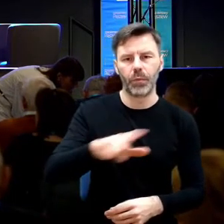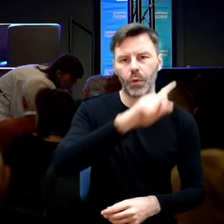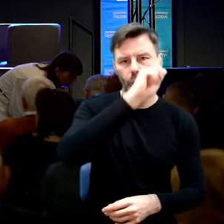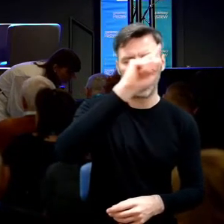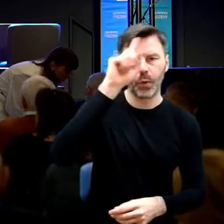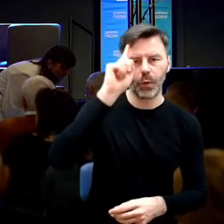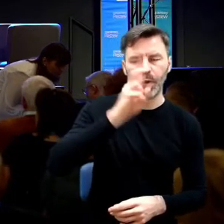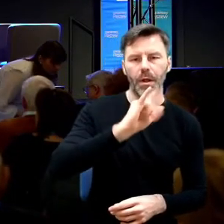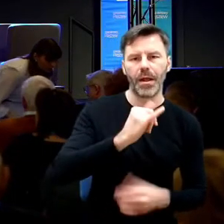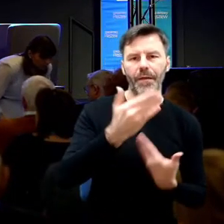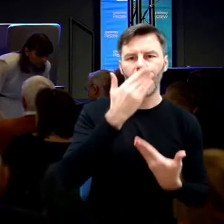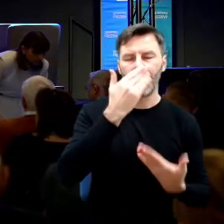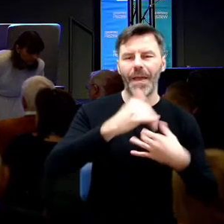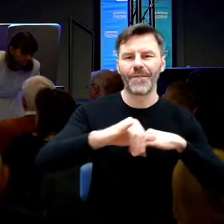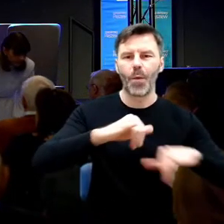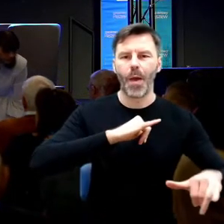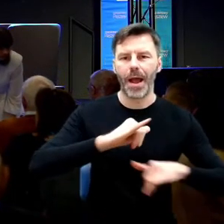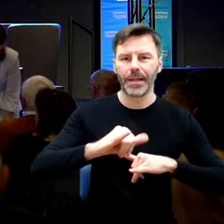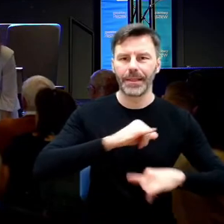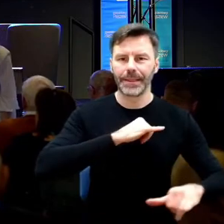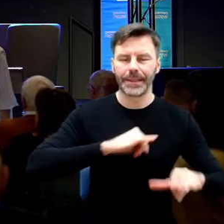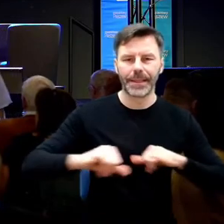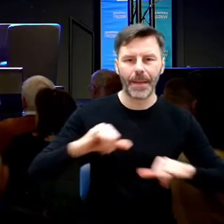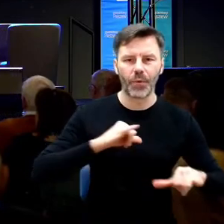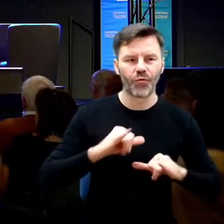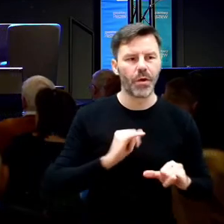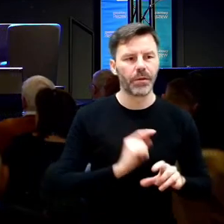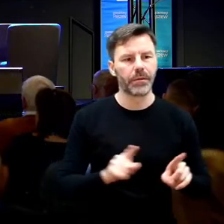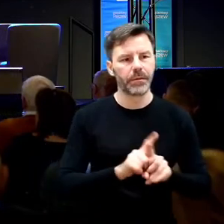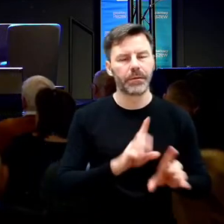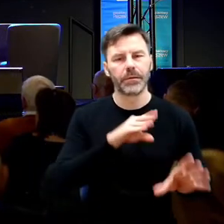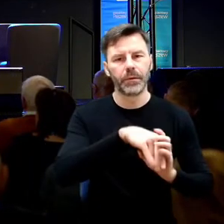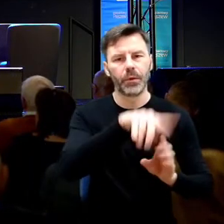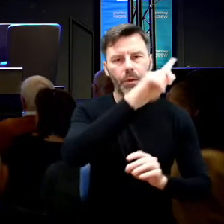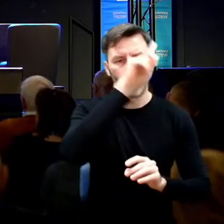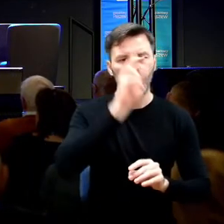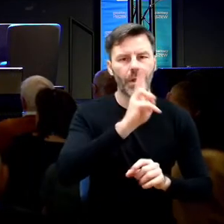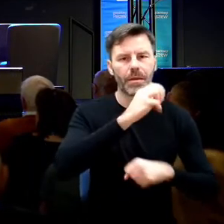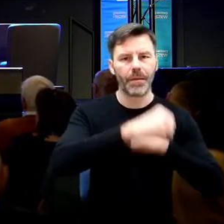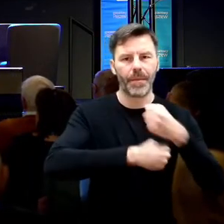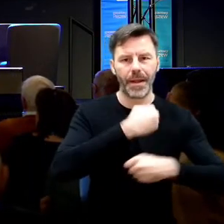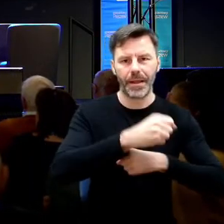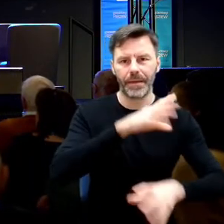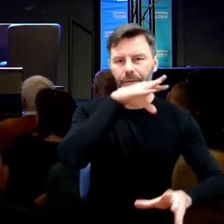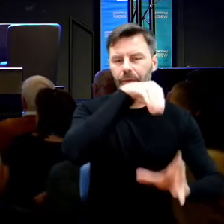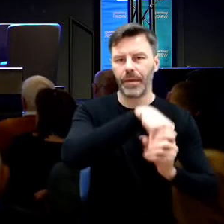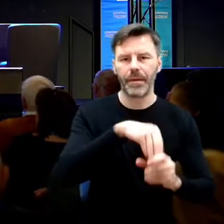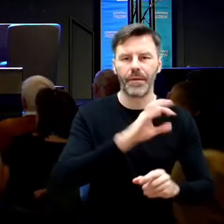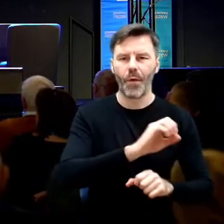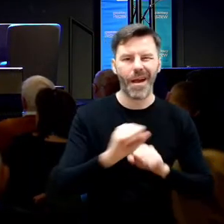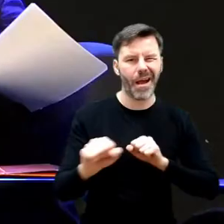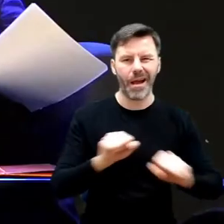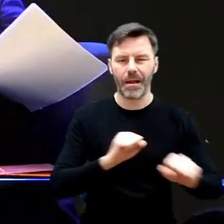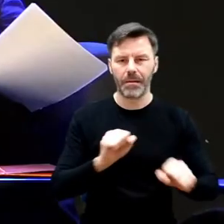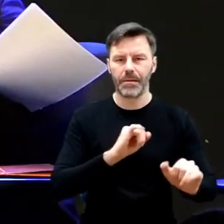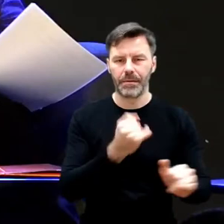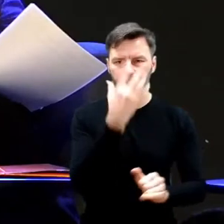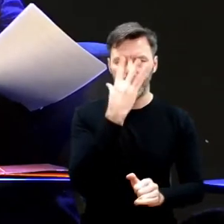i ludzi, którzy bezpośrednio z nimi pracują. Jakkolwiek trzeba przyznać, że w ostatnich czasach